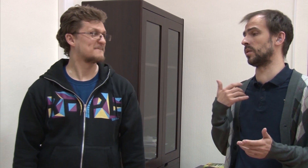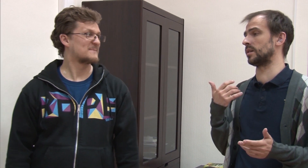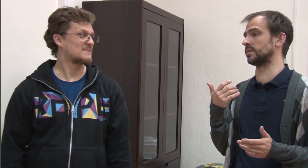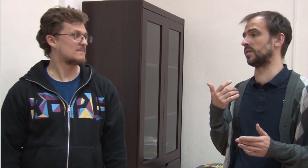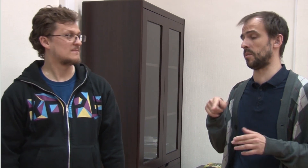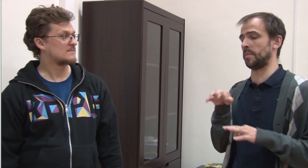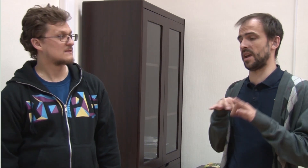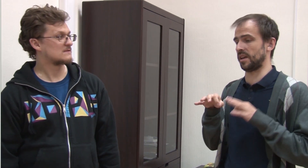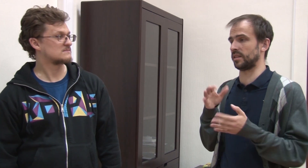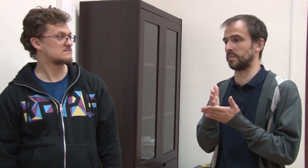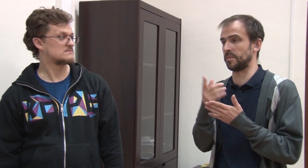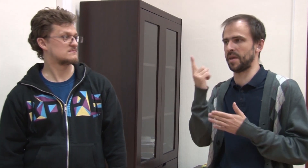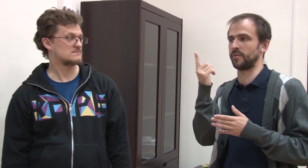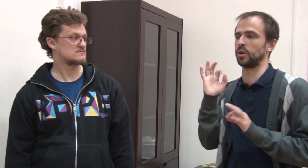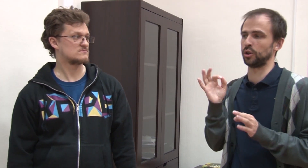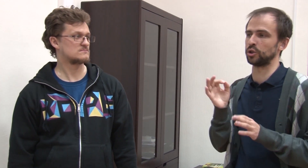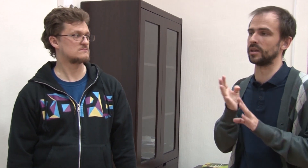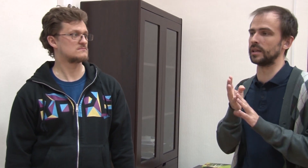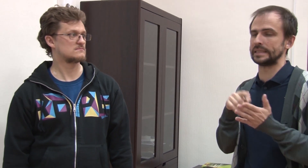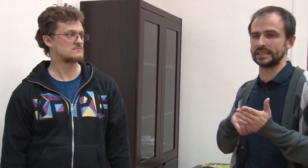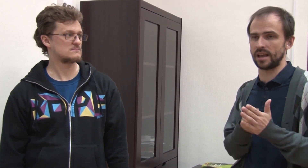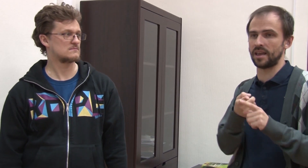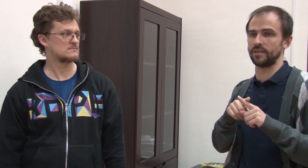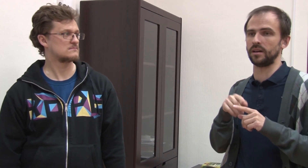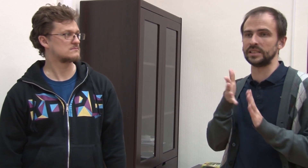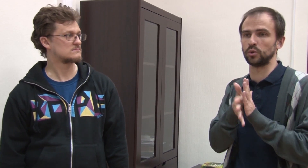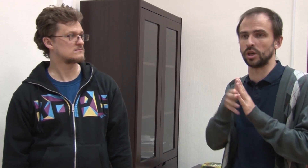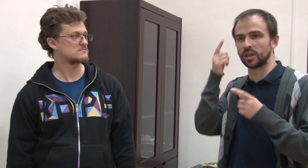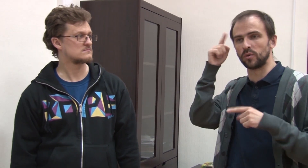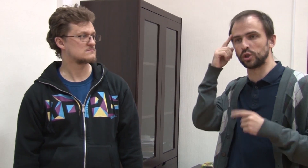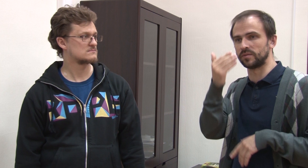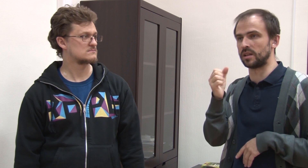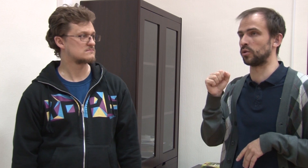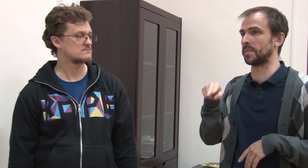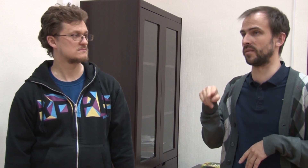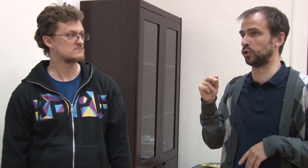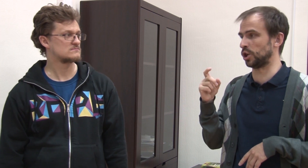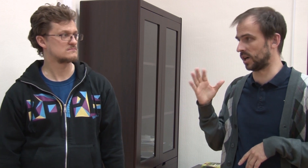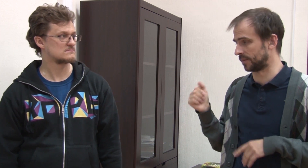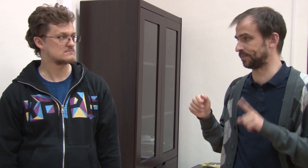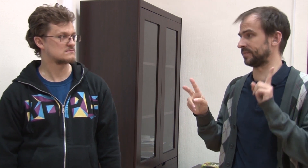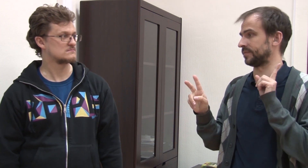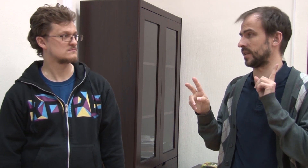Конечно, первой целью нашего проекта является исследование творчества Антона Павловича Чехова.